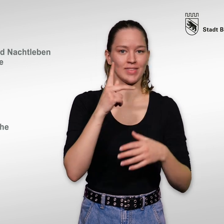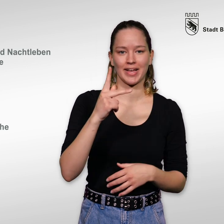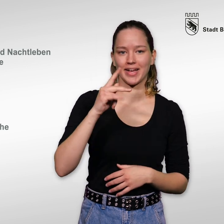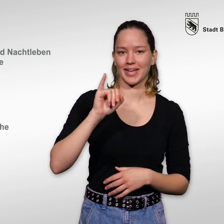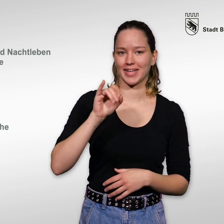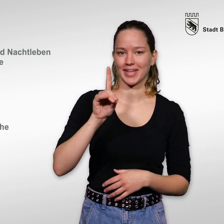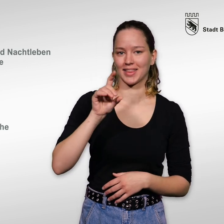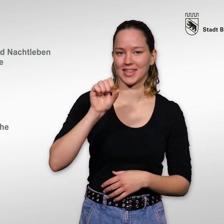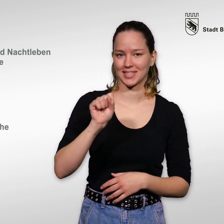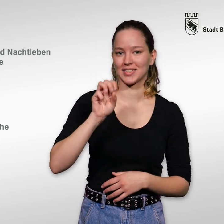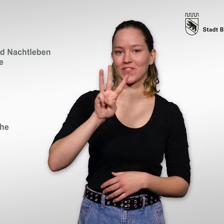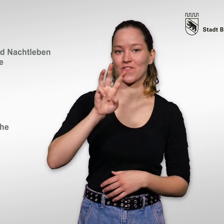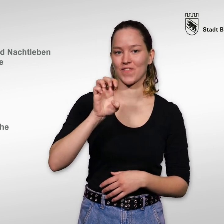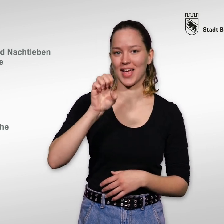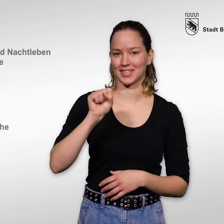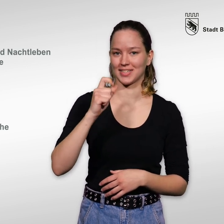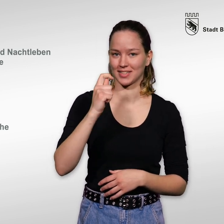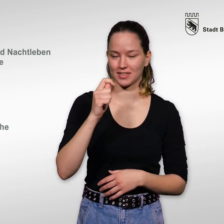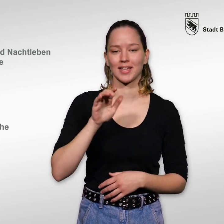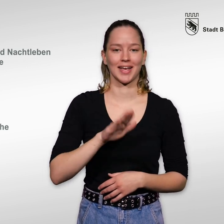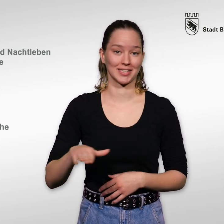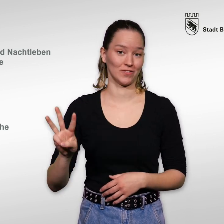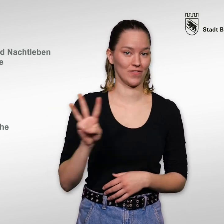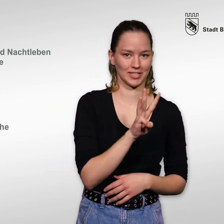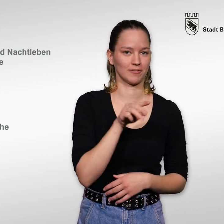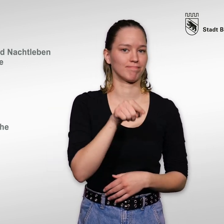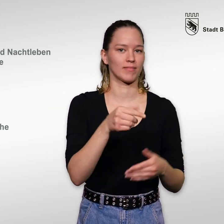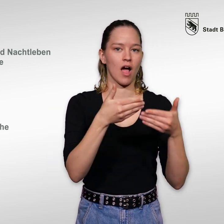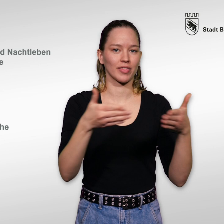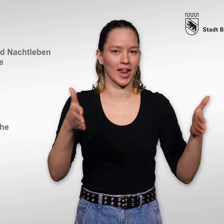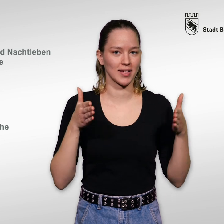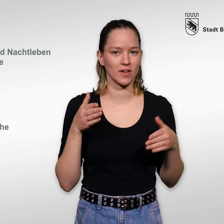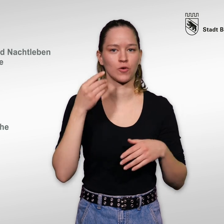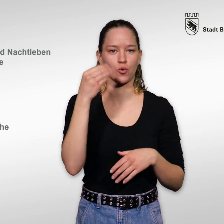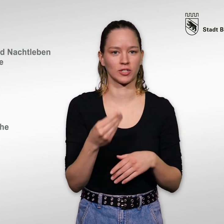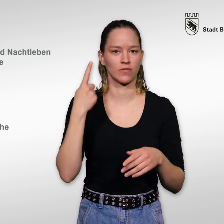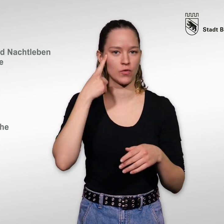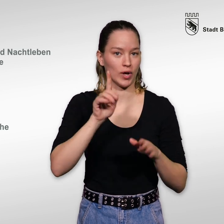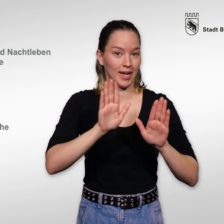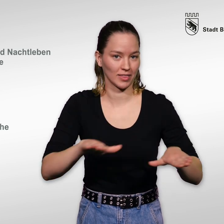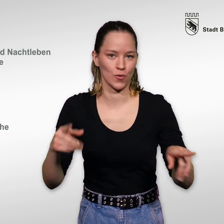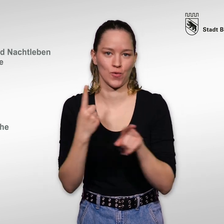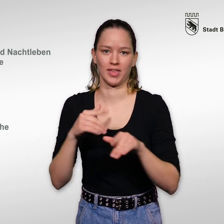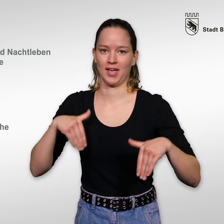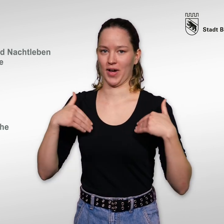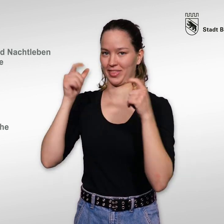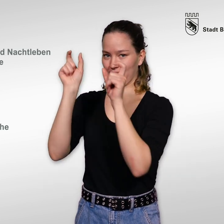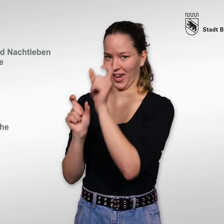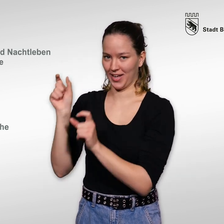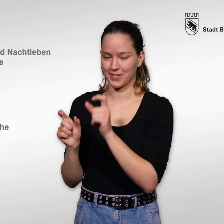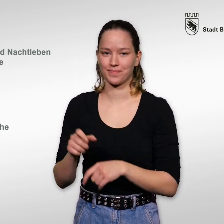Kidswest: Kunstatelier für Kinder und Jugendliche